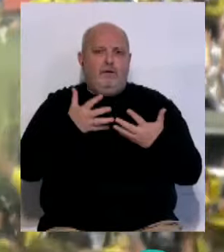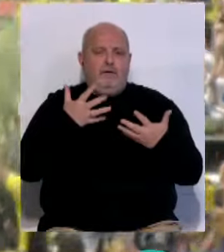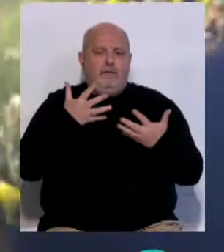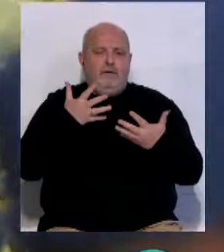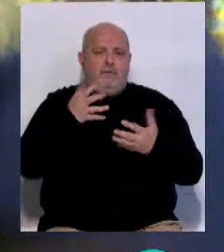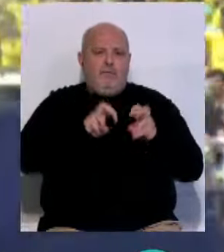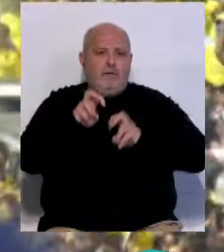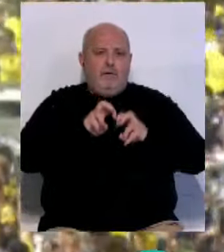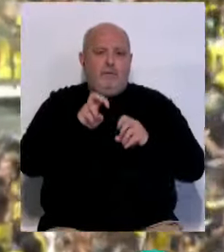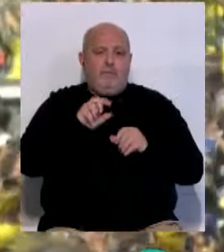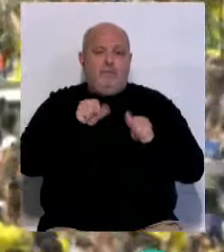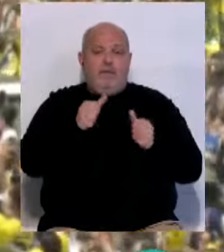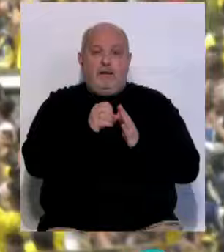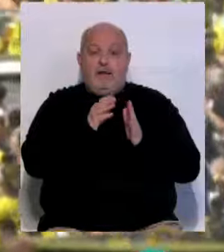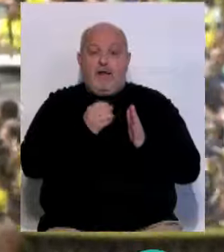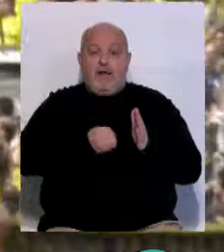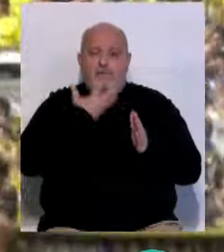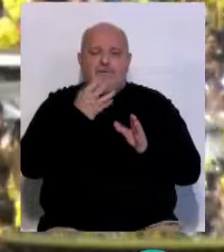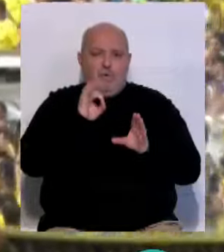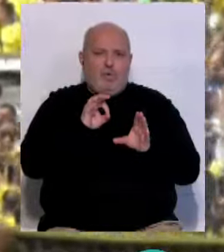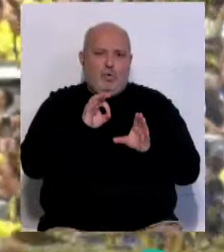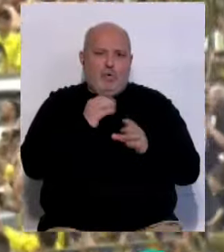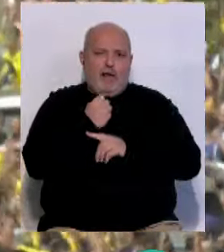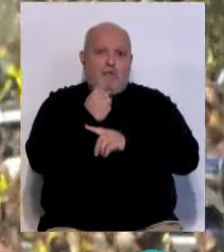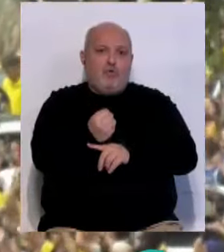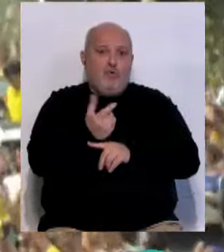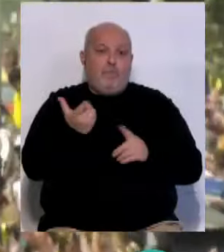partido desde el minuto uno yo creo que la afición se enganchará pero si vemos esa desidia que hemos